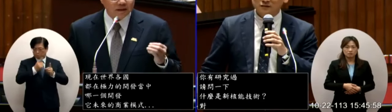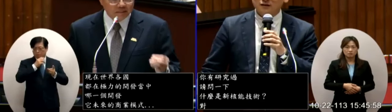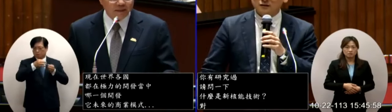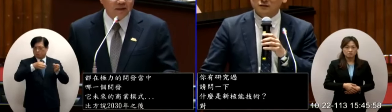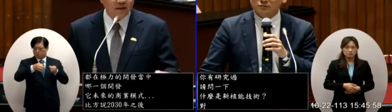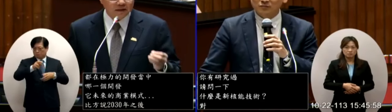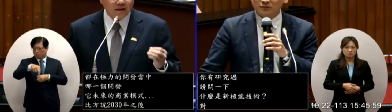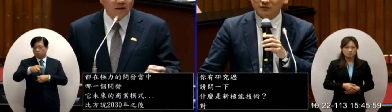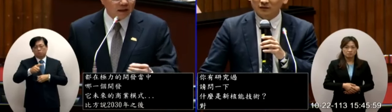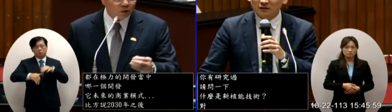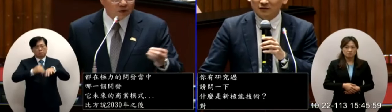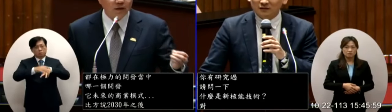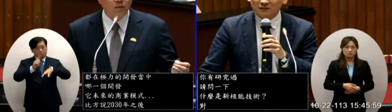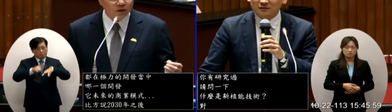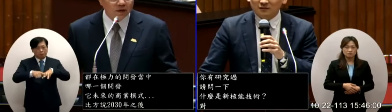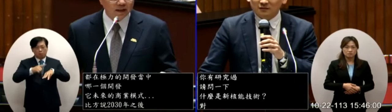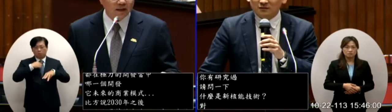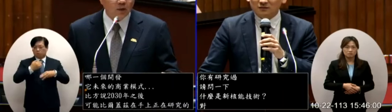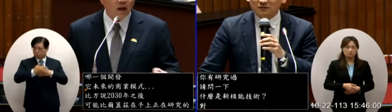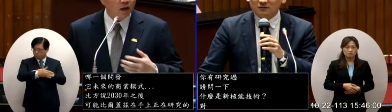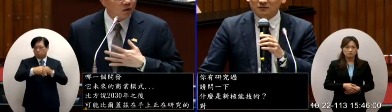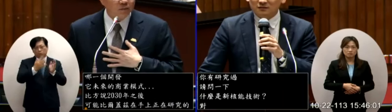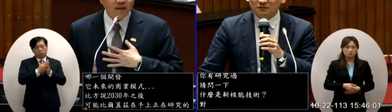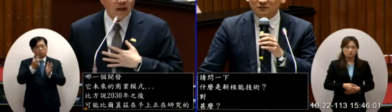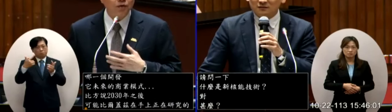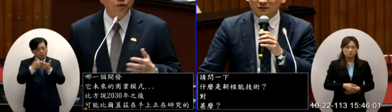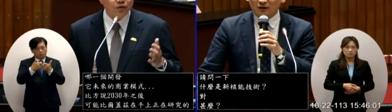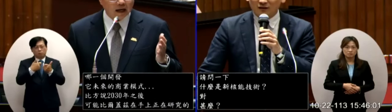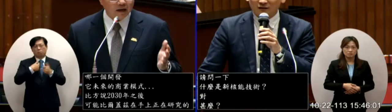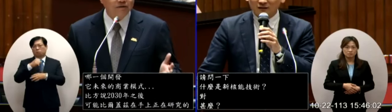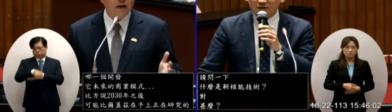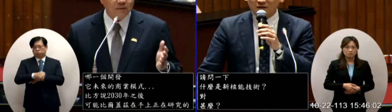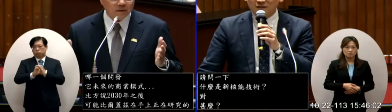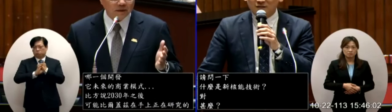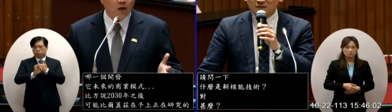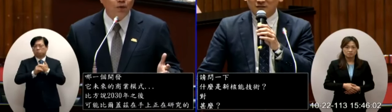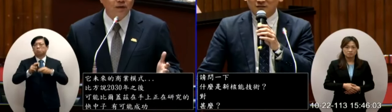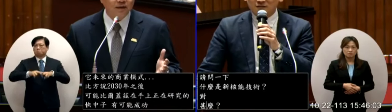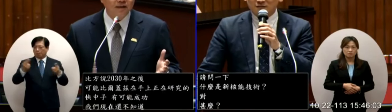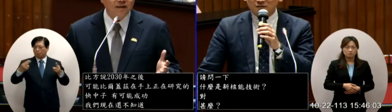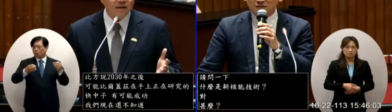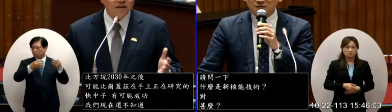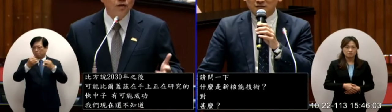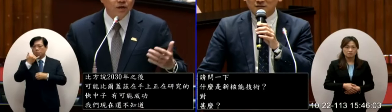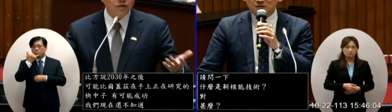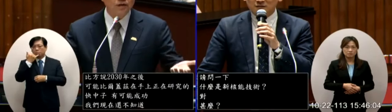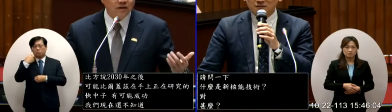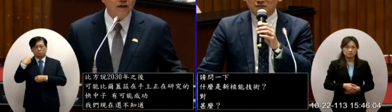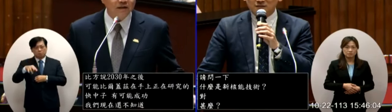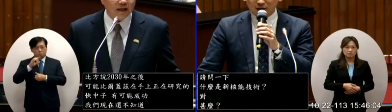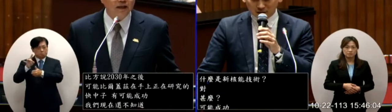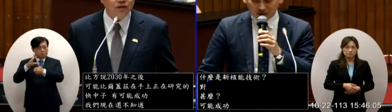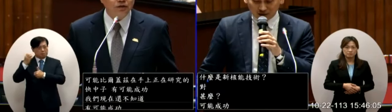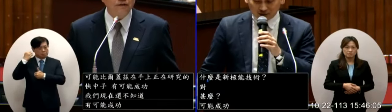成本整個過程我們都可以的話 我們當然願意去開放討論 甚至用一種新的方式來